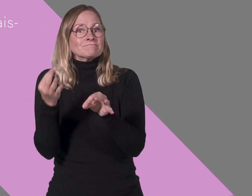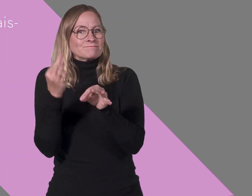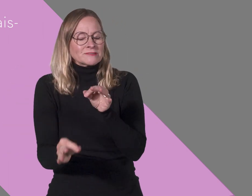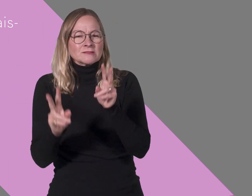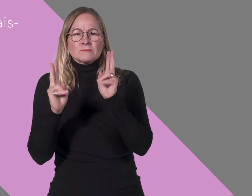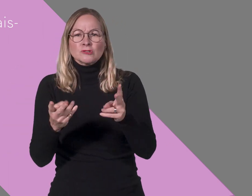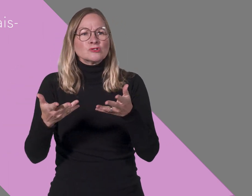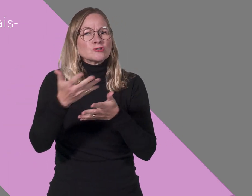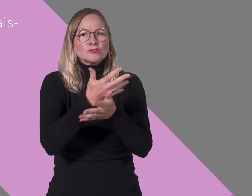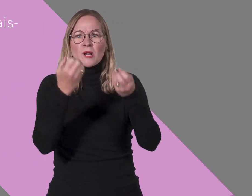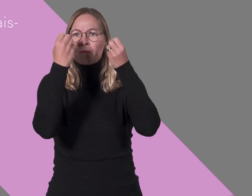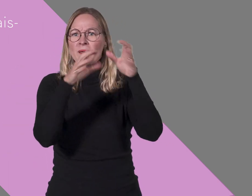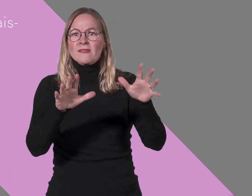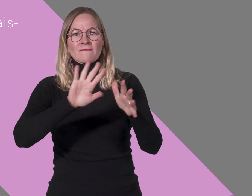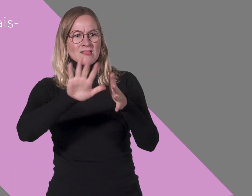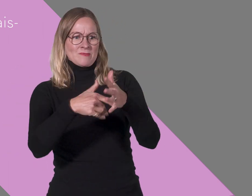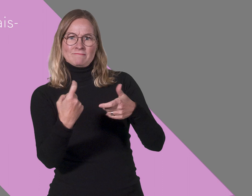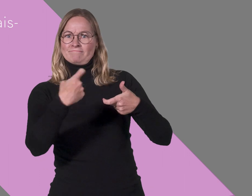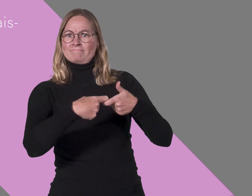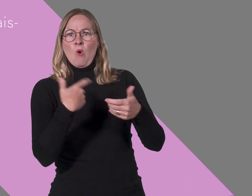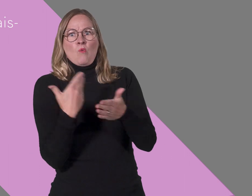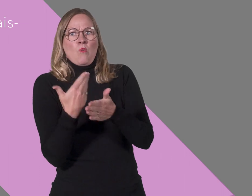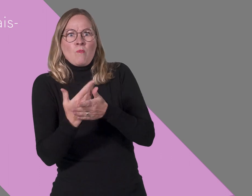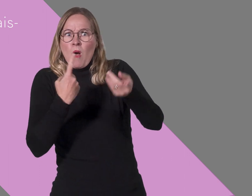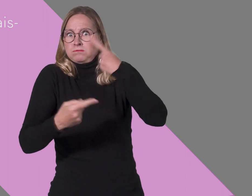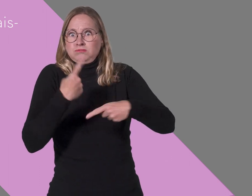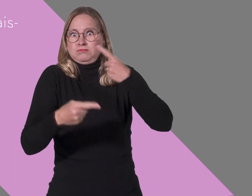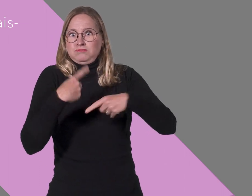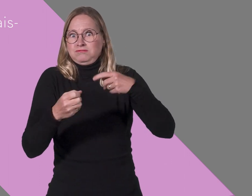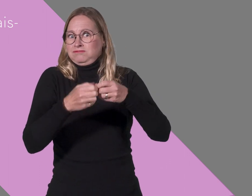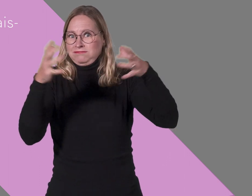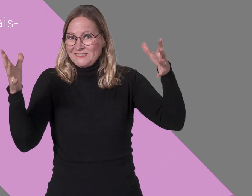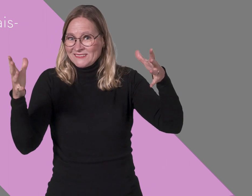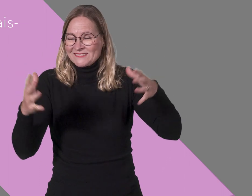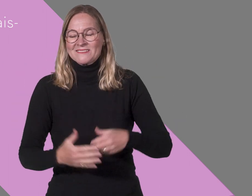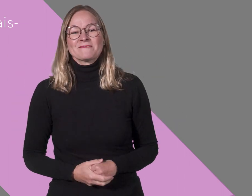ja onnistui myös tekemään viittomakielestä kuuman puheenaiheen - sosiaalisessa mediassa.